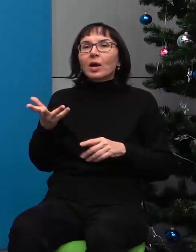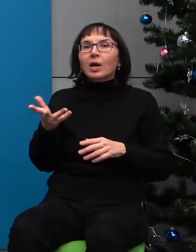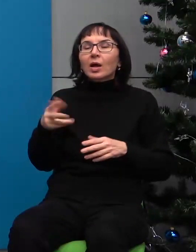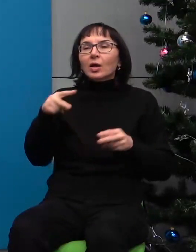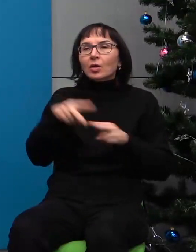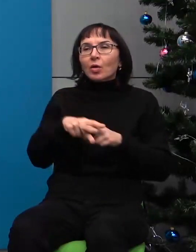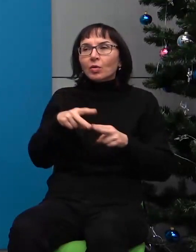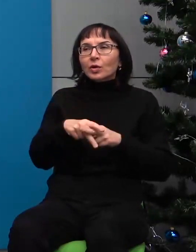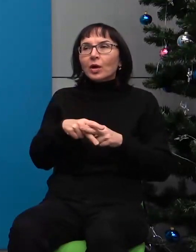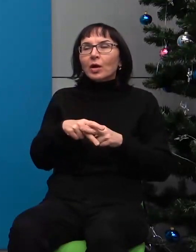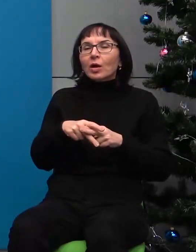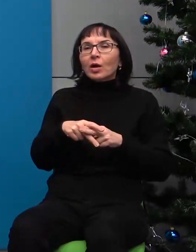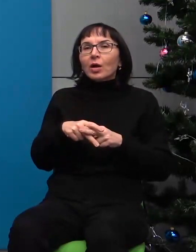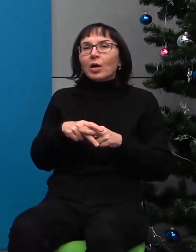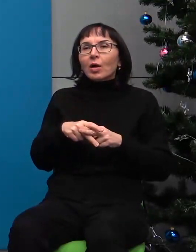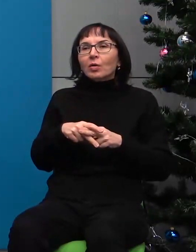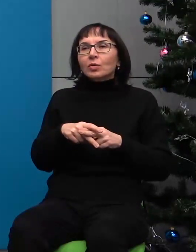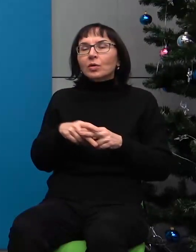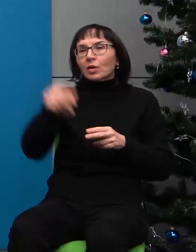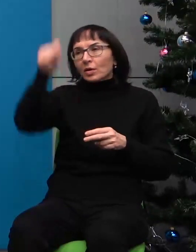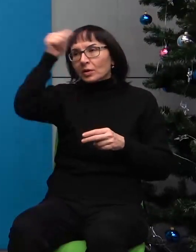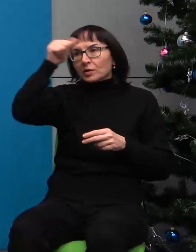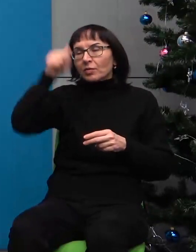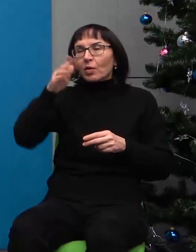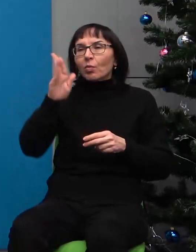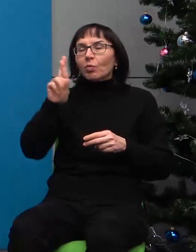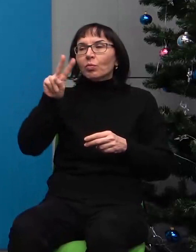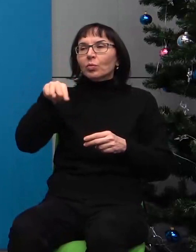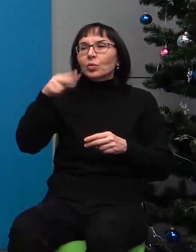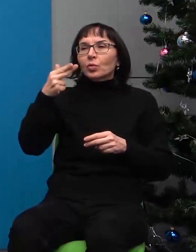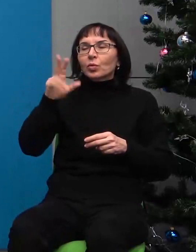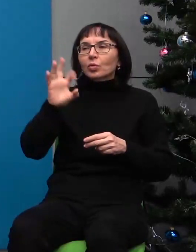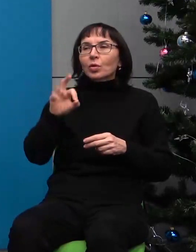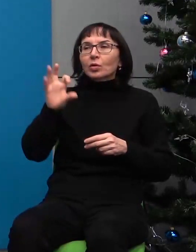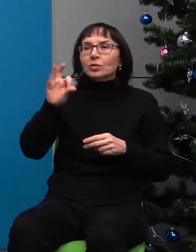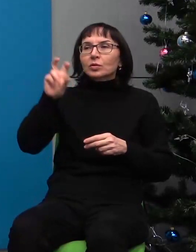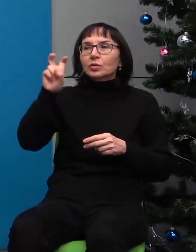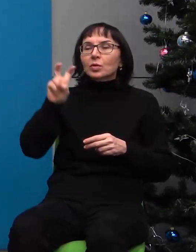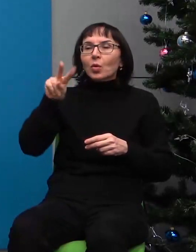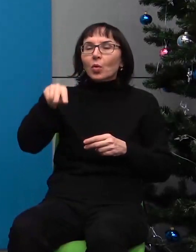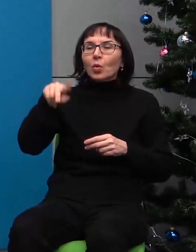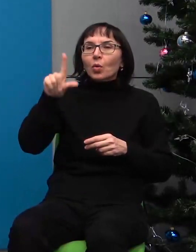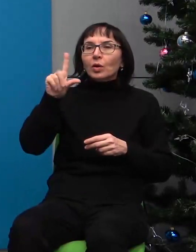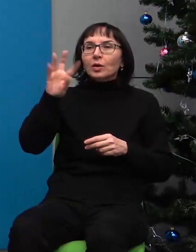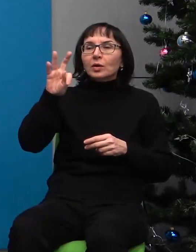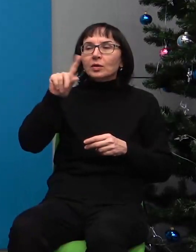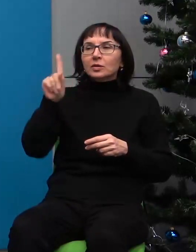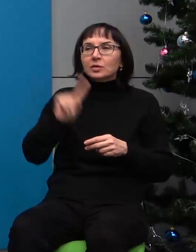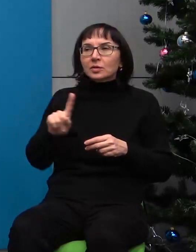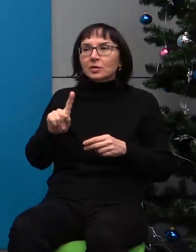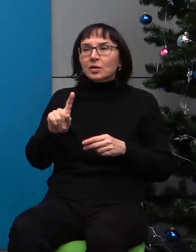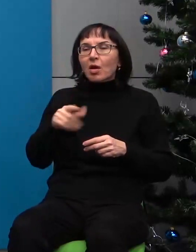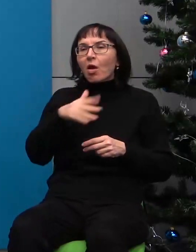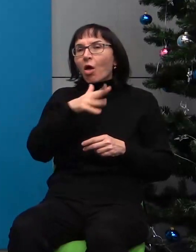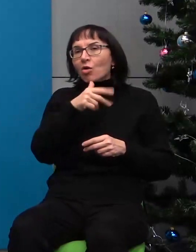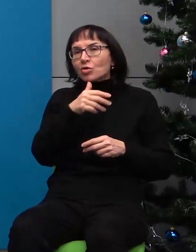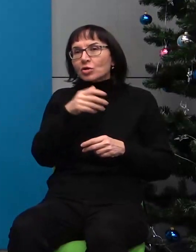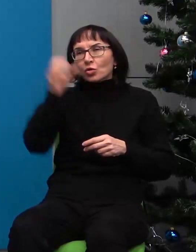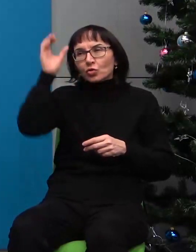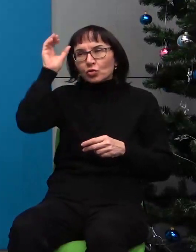Taki bardzo zdolny artysta. Jak to mówi Feliks Landau, Żyd, a taki zdolny. I miał do niego jakiś taki